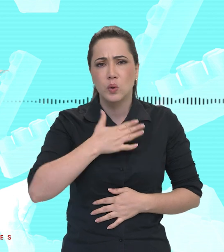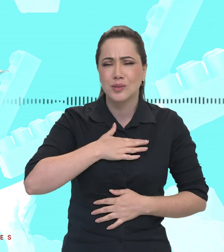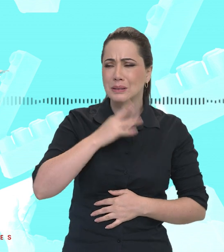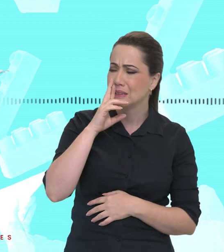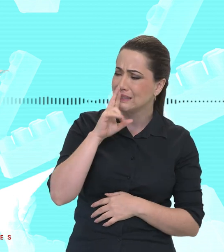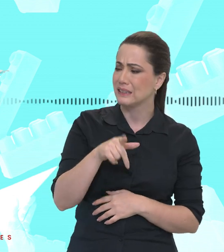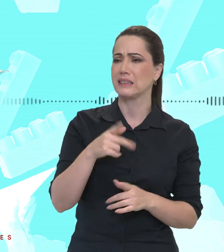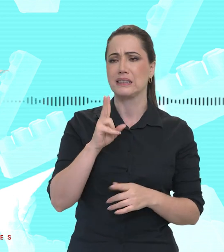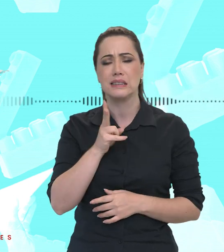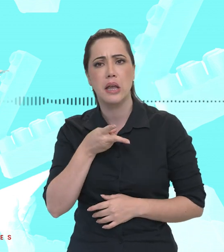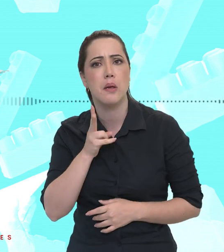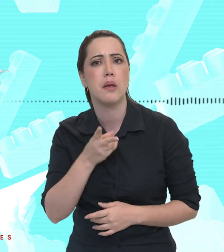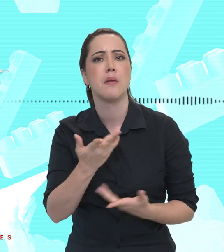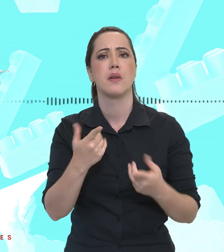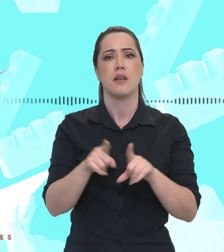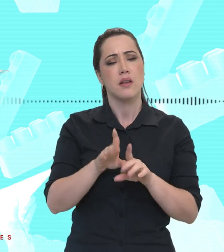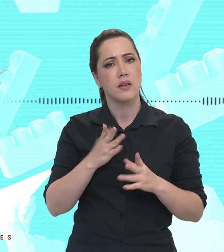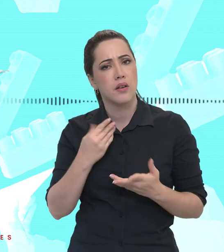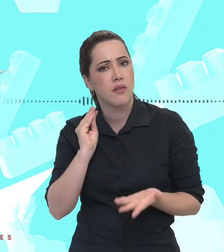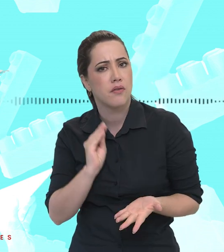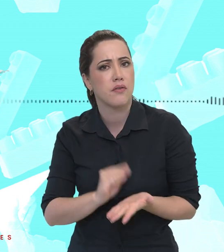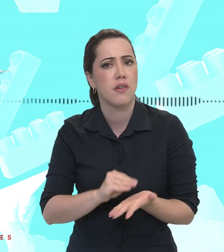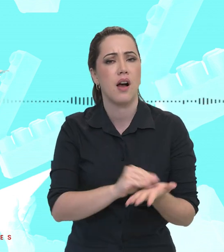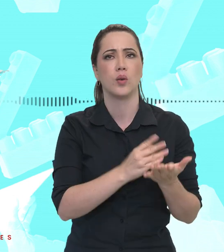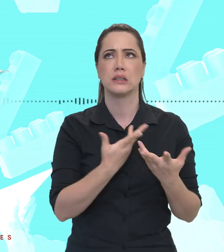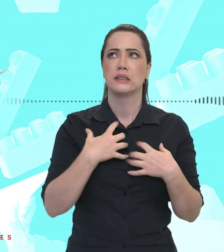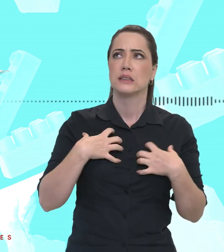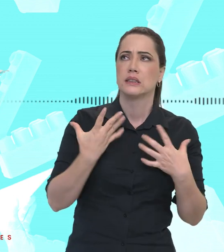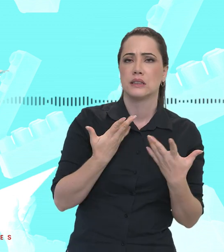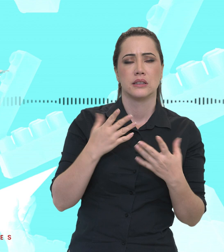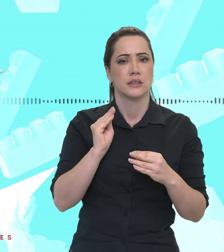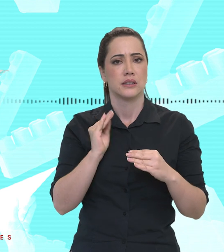minha inadequação, a minha falta de…eu acho que eu me sentia não encaixada.